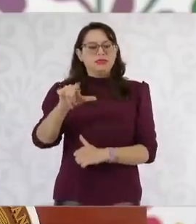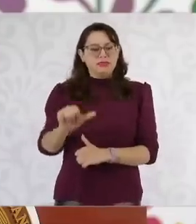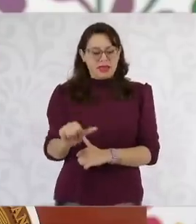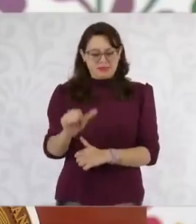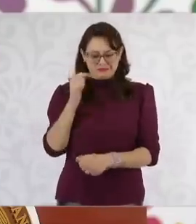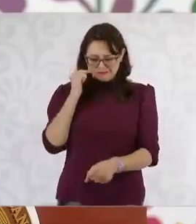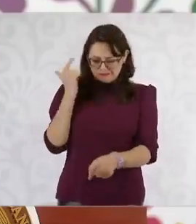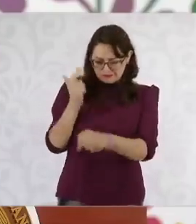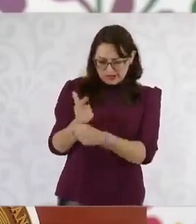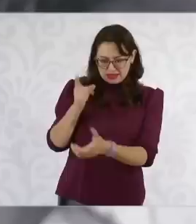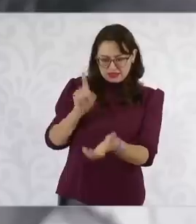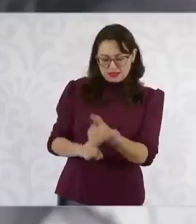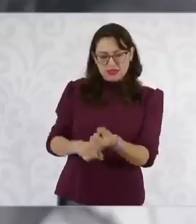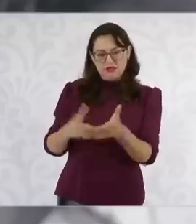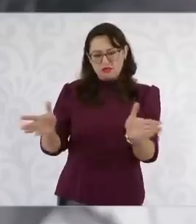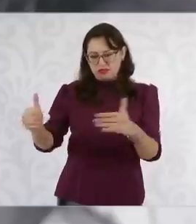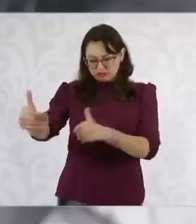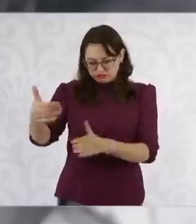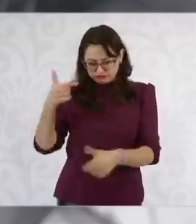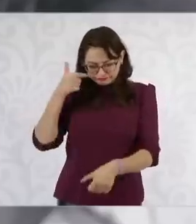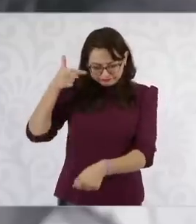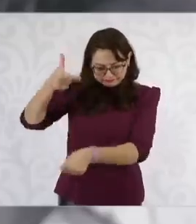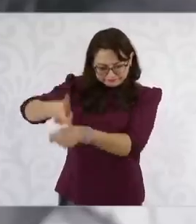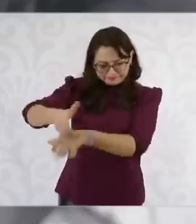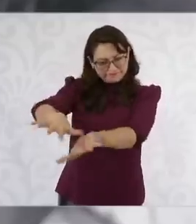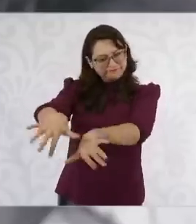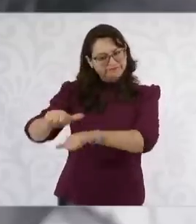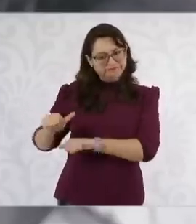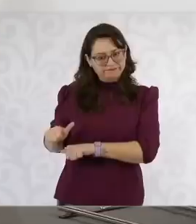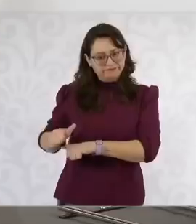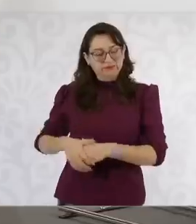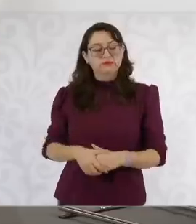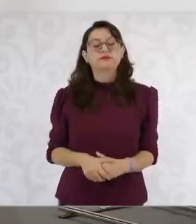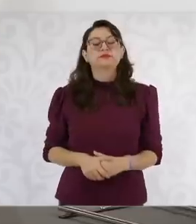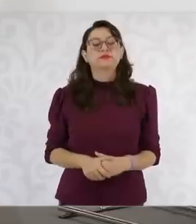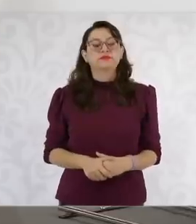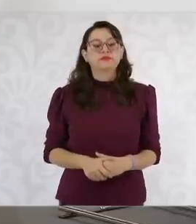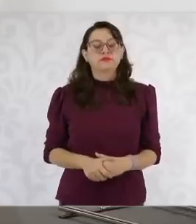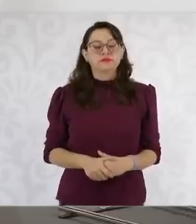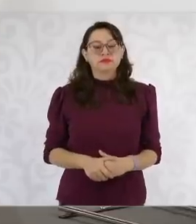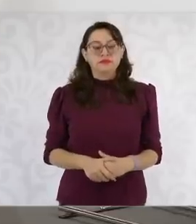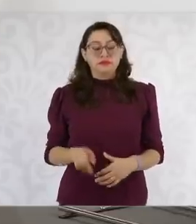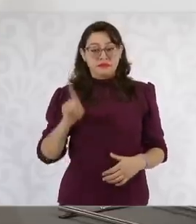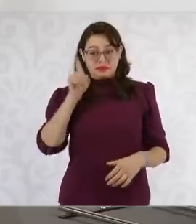el interior de un contenedor en el municipio de Santo Tomás de los plátanos del Estado de México